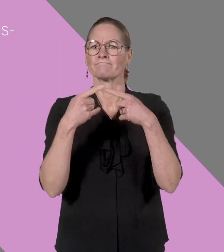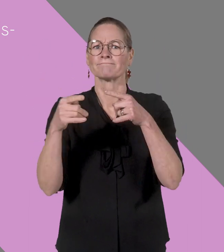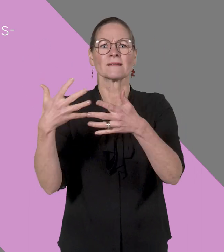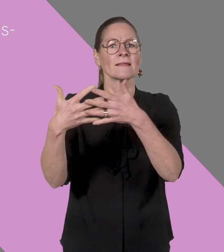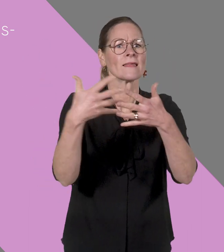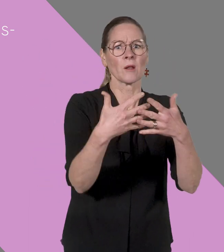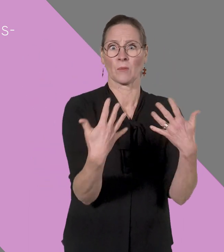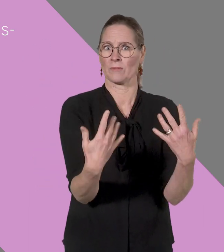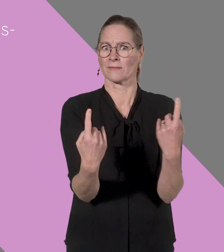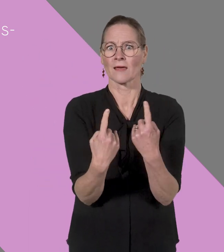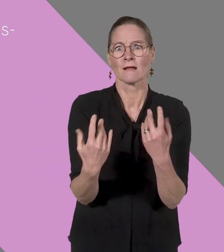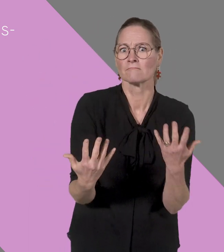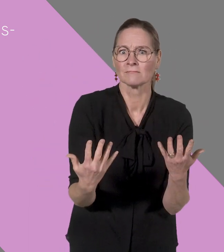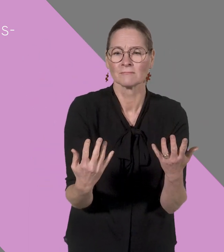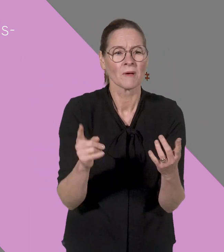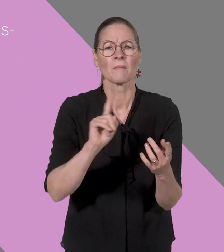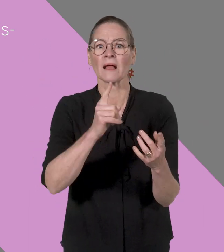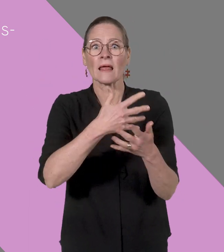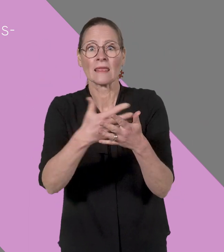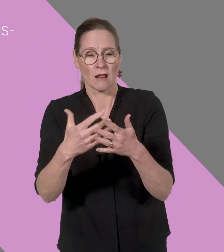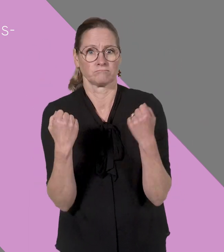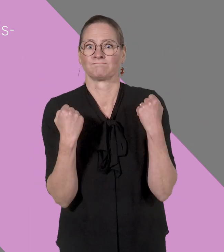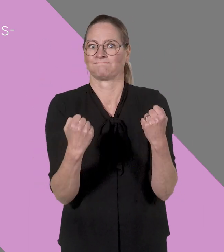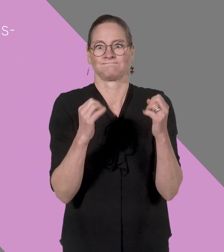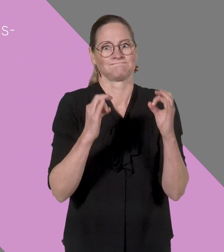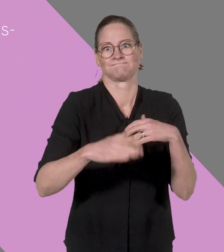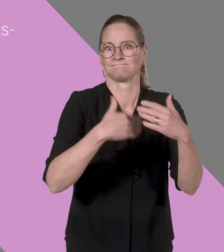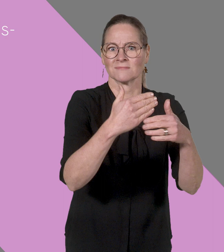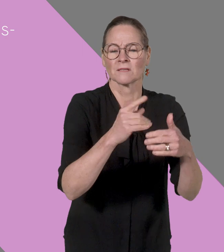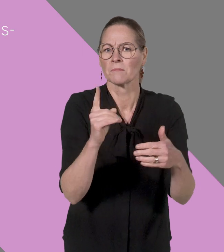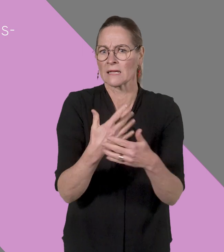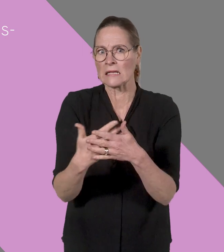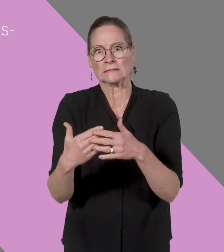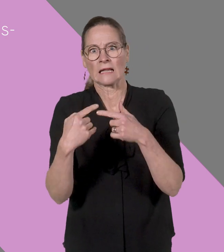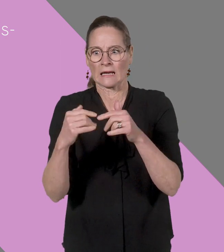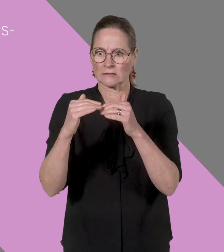kansainväliseen kyselyyn, jossa UNESCO selvitti maailman kielten nykytilaa -